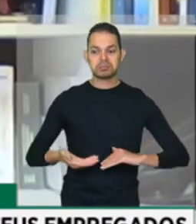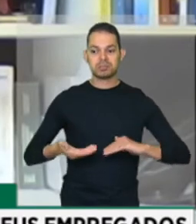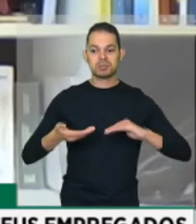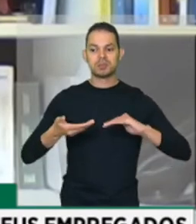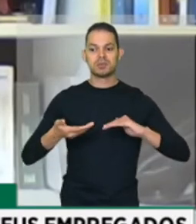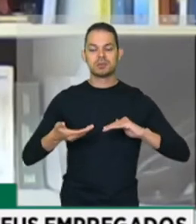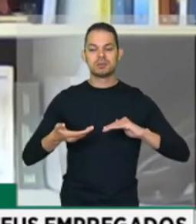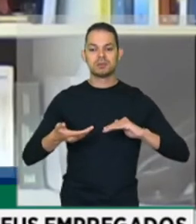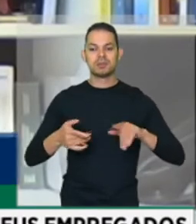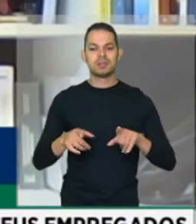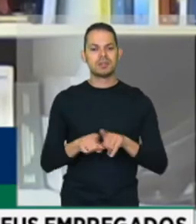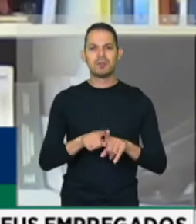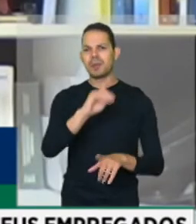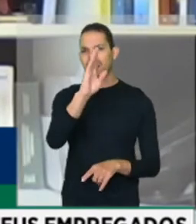NACIONAL E TAMBÉM A TODO O BRASIL QUE AQUI NO ESTADO DO